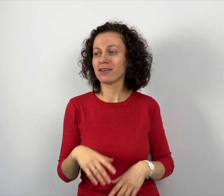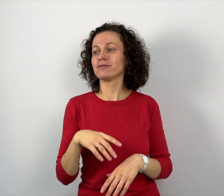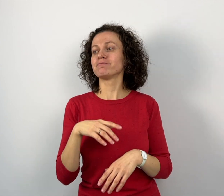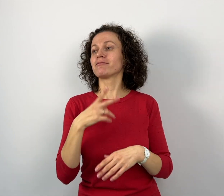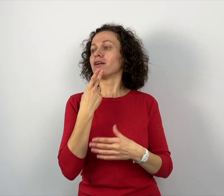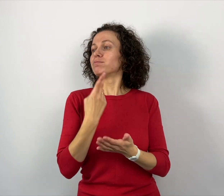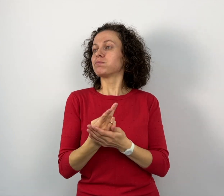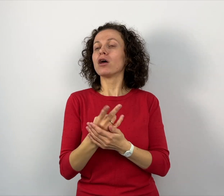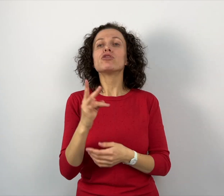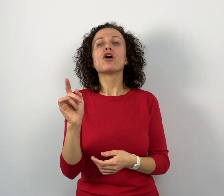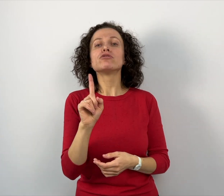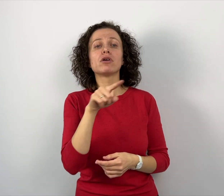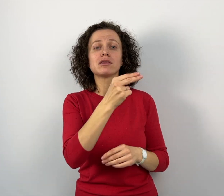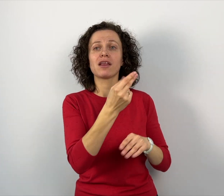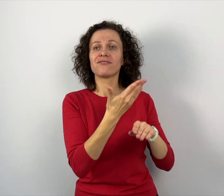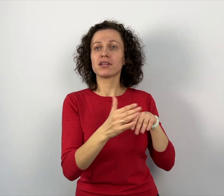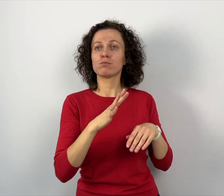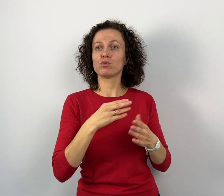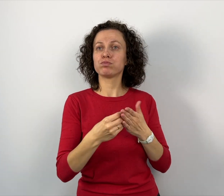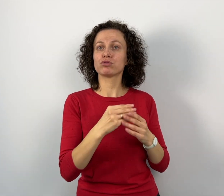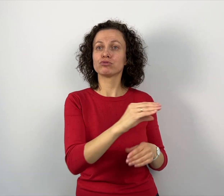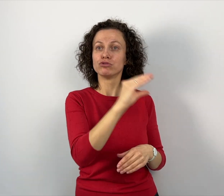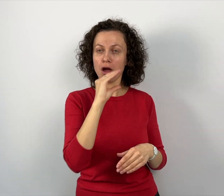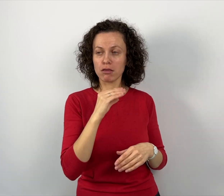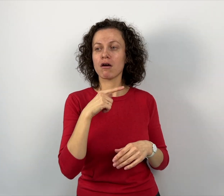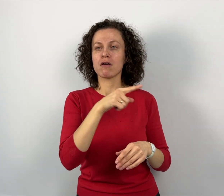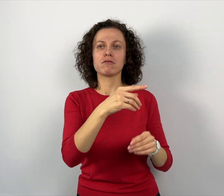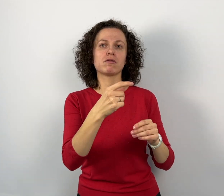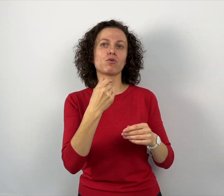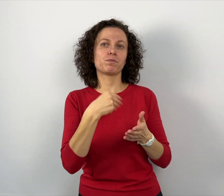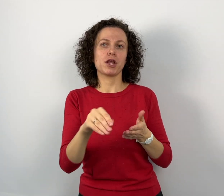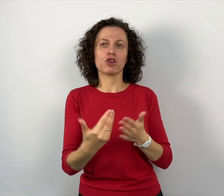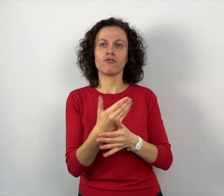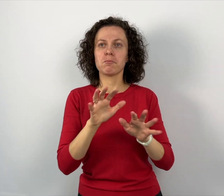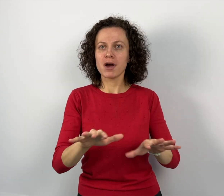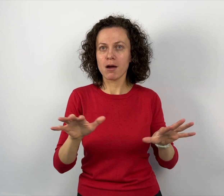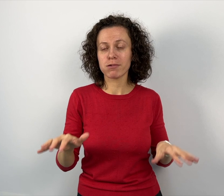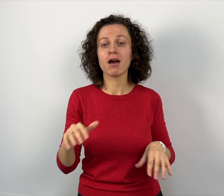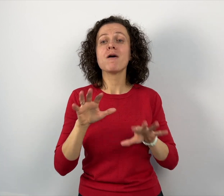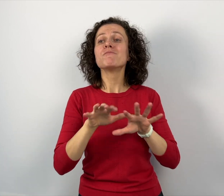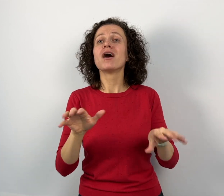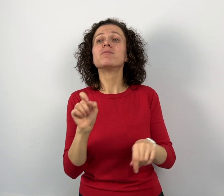отчитались, на что были израсходованы бюджетные средства – приобрели новую мебель.